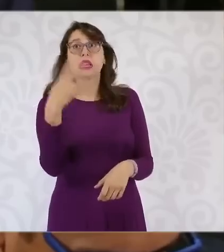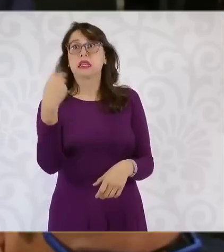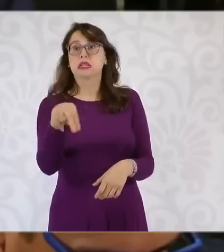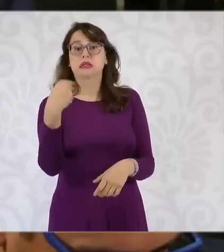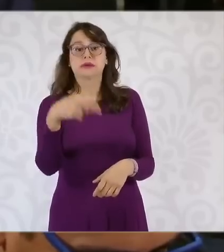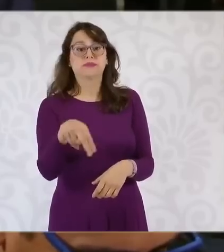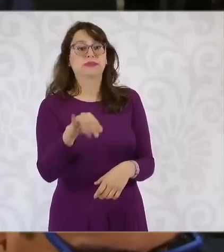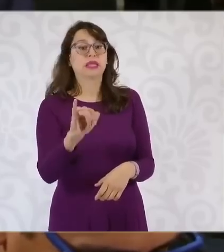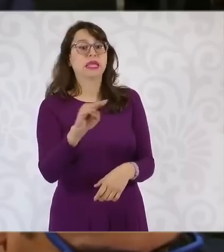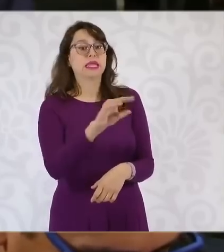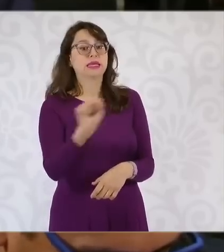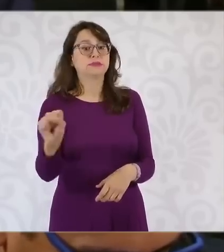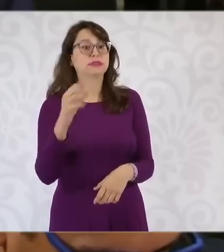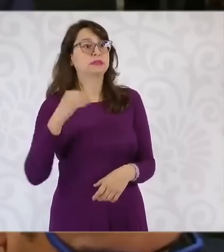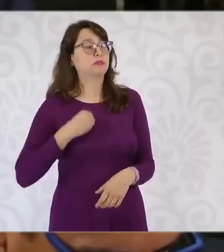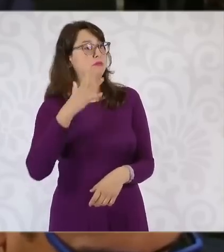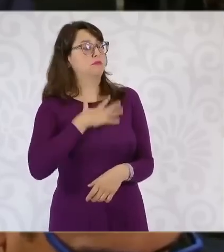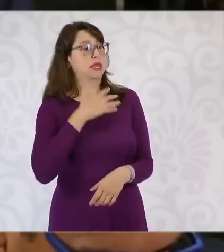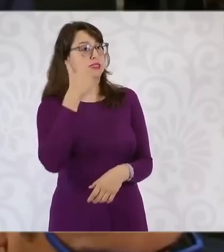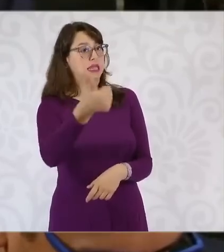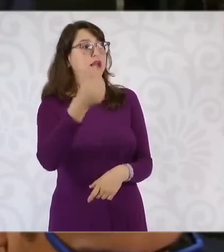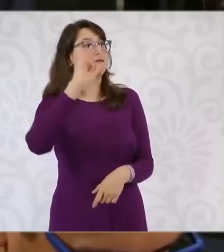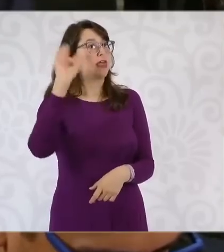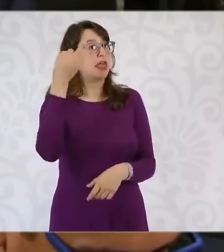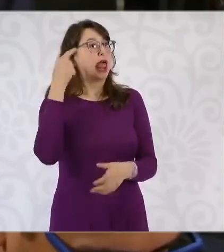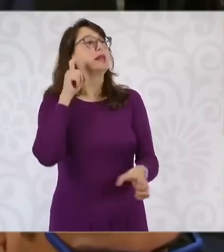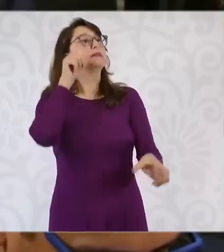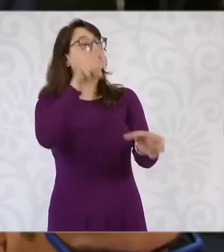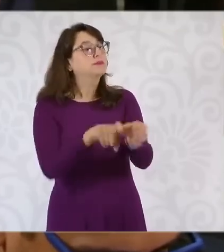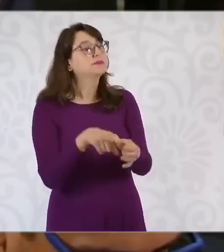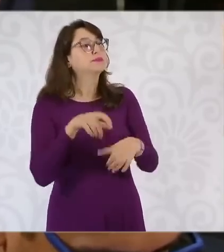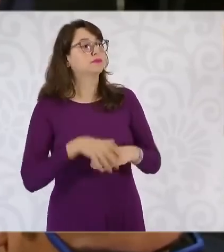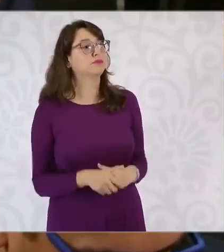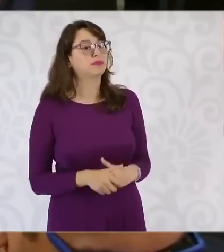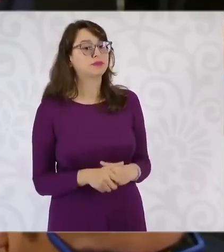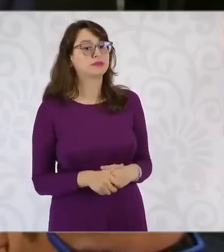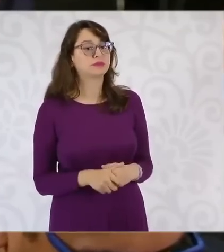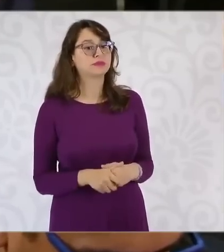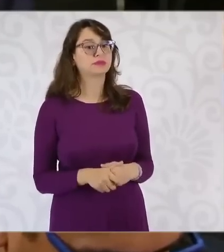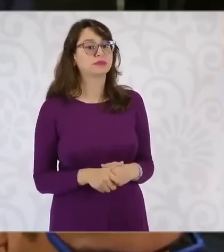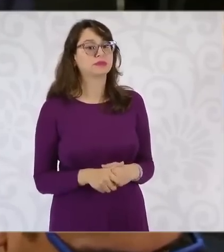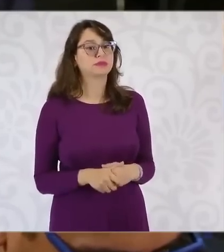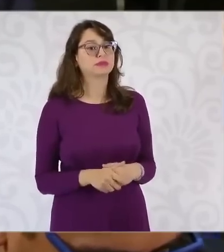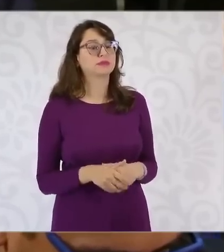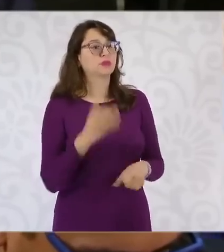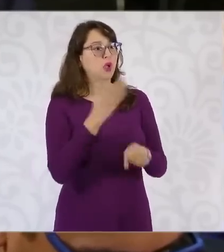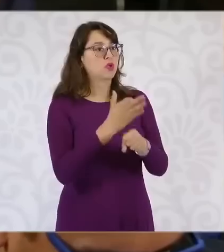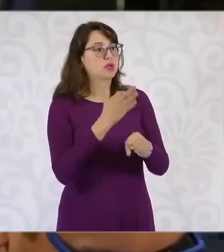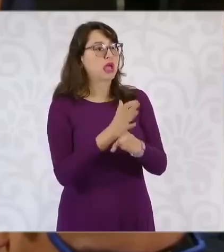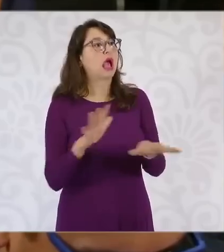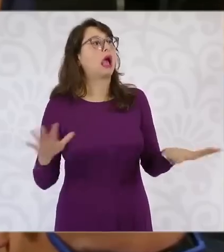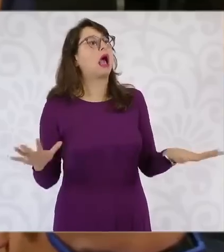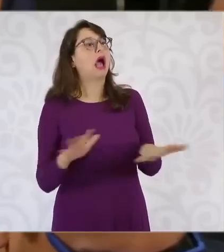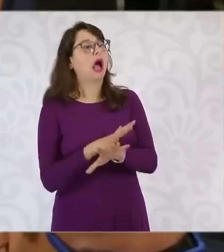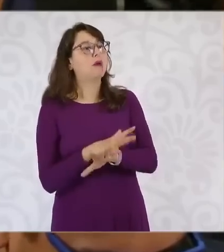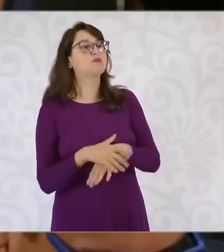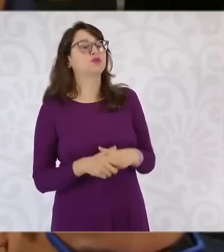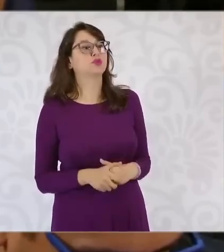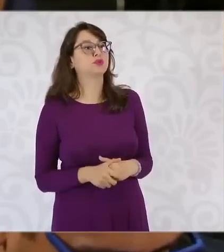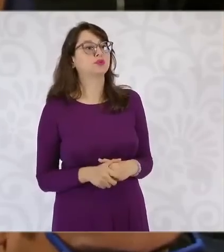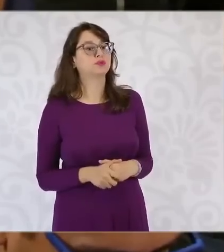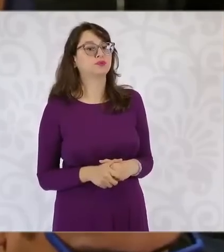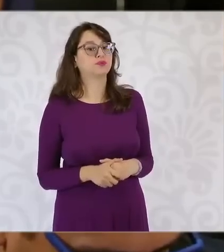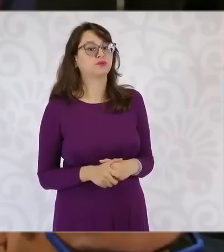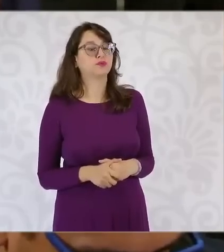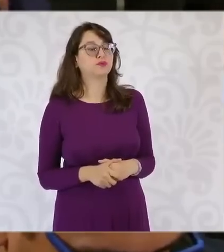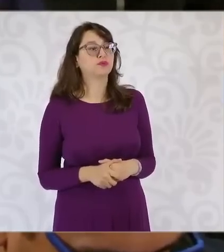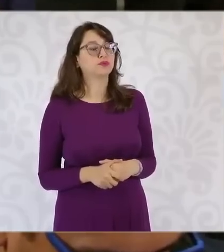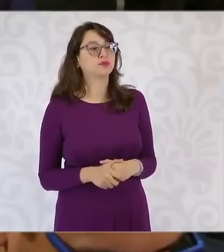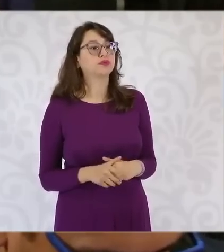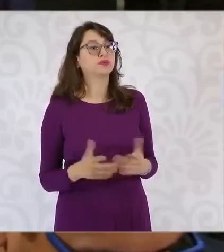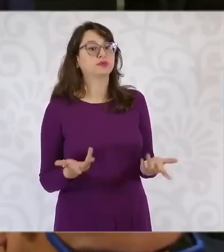bienestar que ya pasó al Gobierno Federal y o está en esa transición eh El caso es que en diciembre